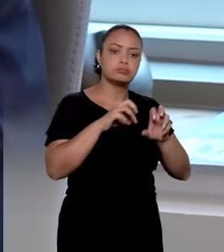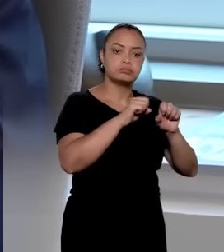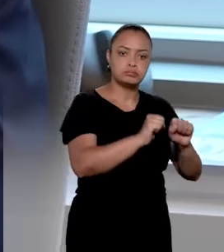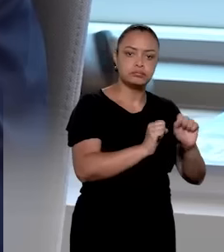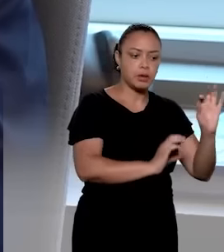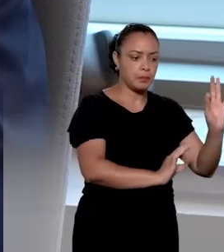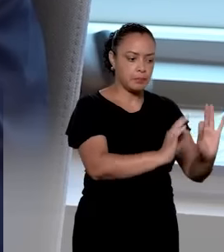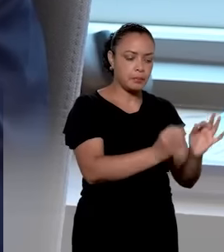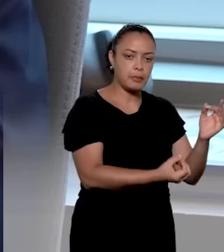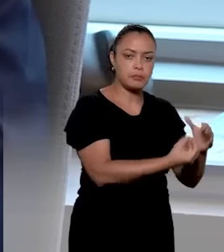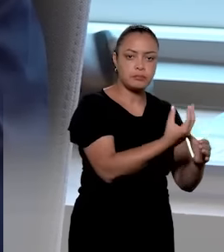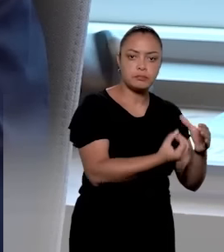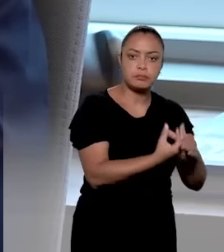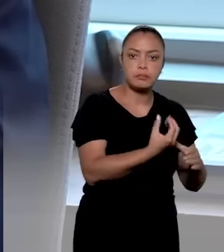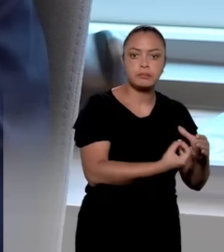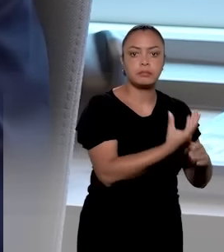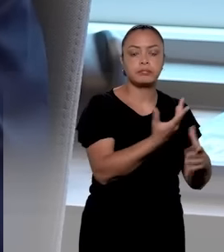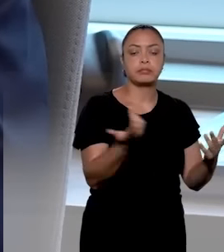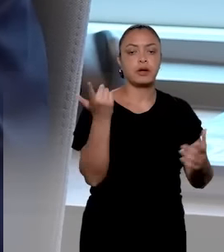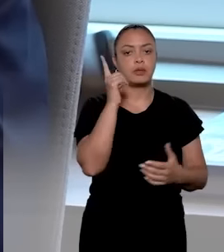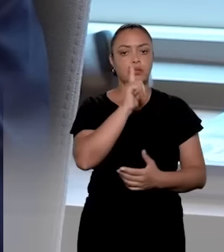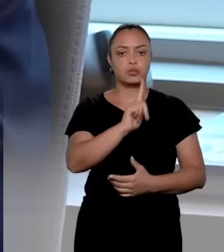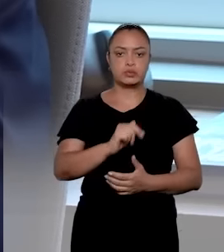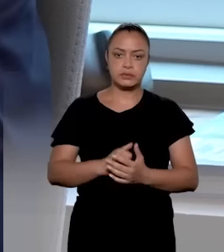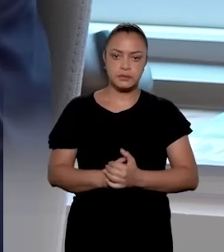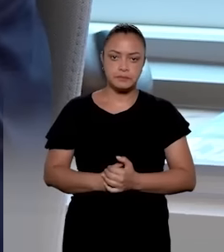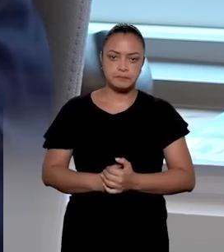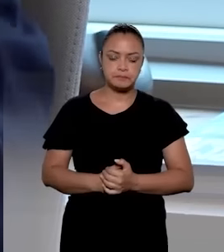feitos pelo Agronômico de Campinas e foram então criado esse plano PRODECER e POLOCENTRO. O que